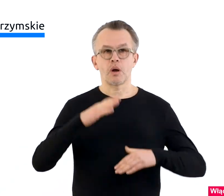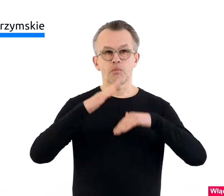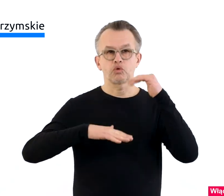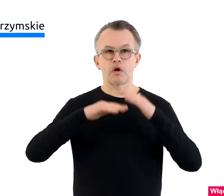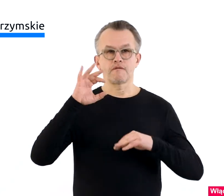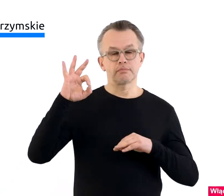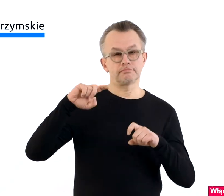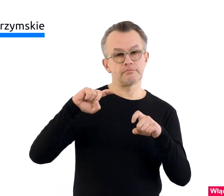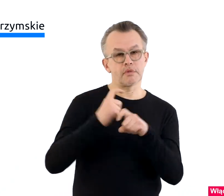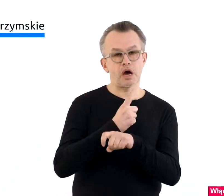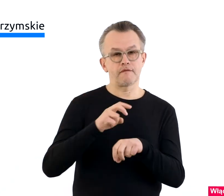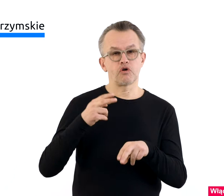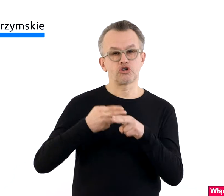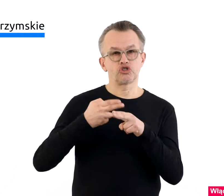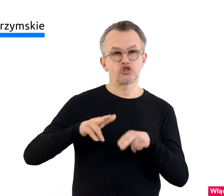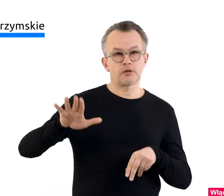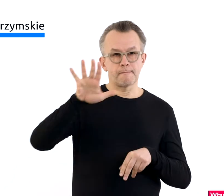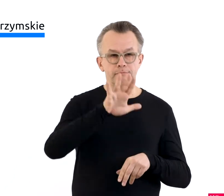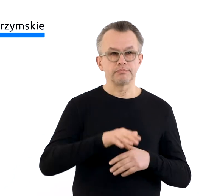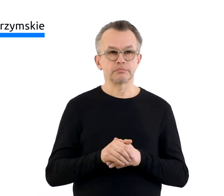Budowle rzymskie